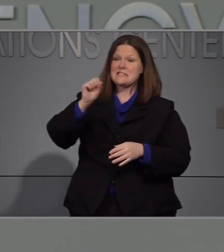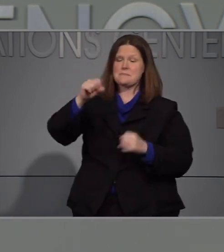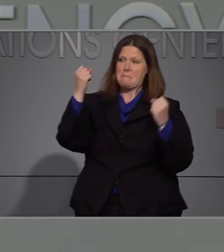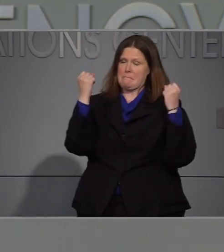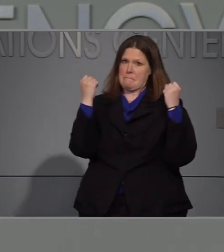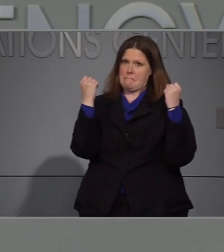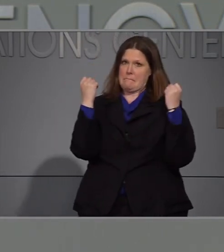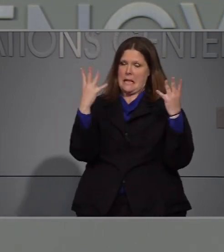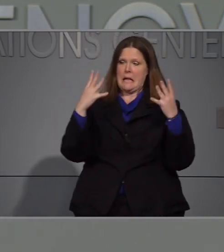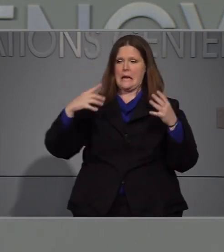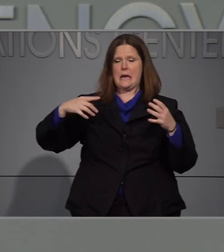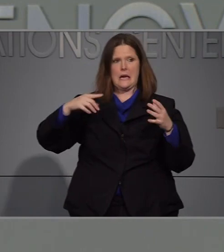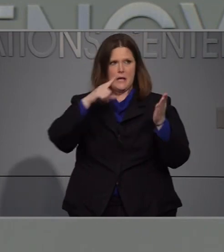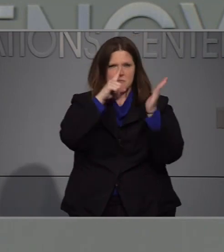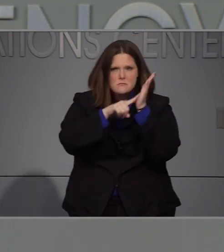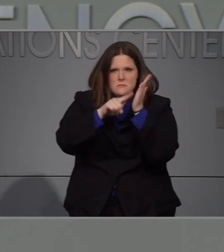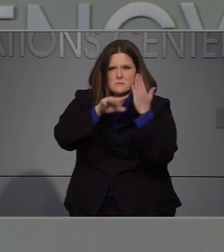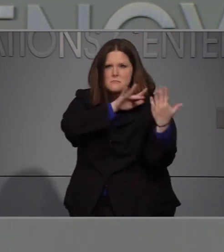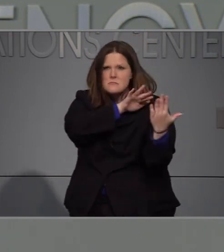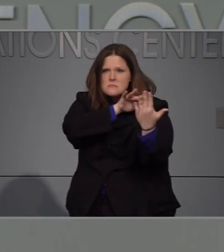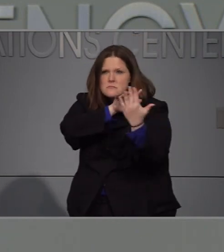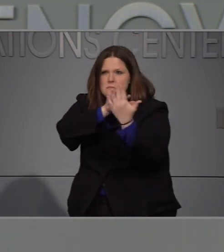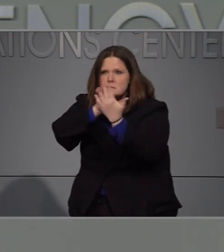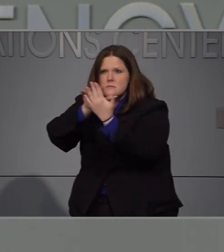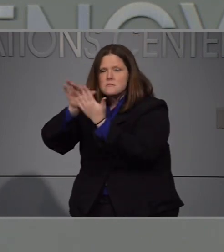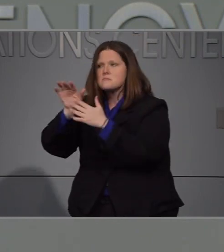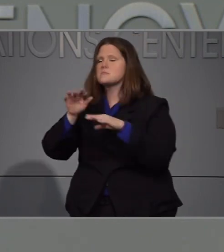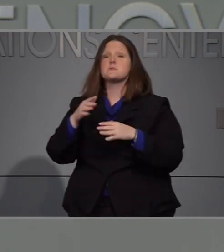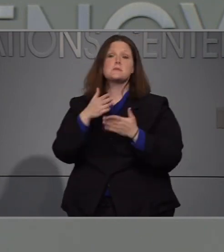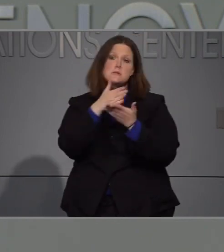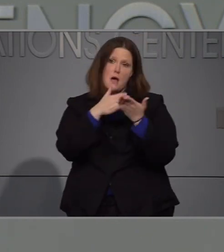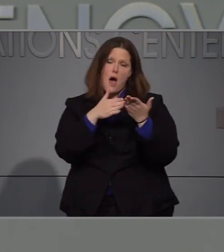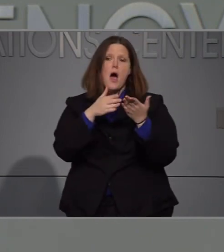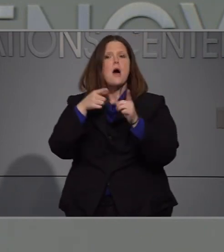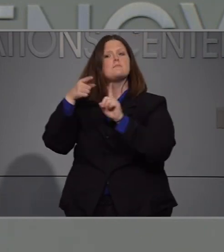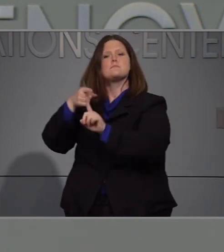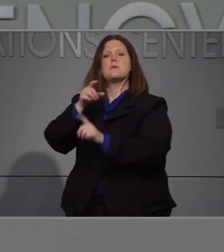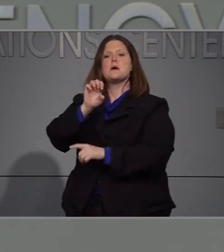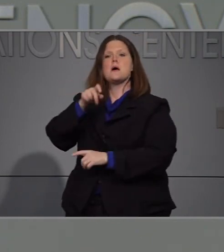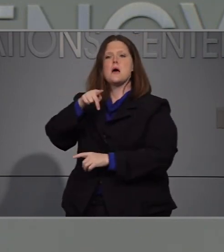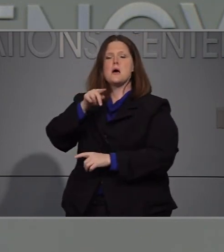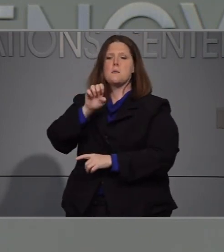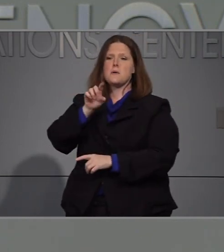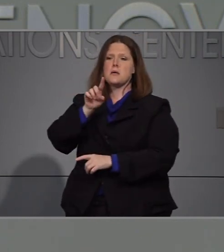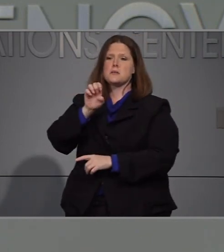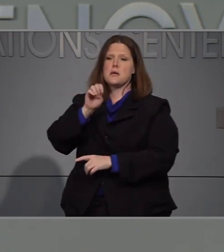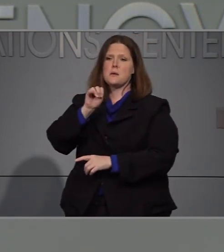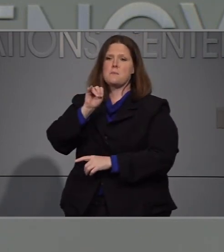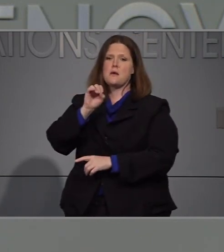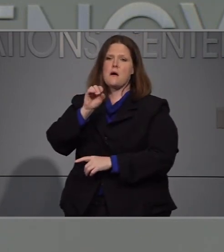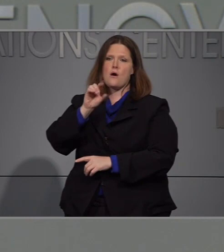Sí, en. Hay muchísimas oportunidades de investigación en el Estado algunas en el tema de Piterman,